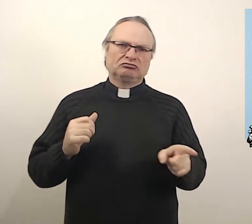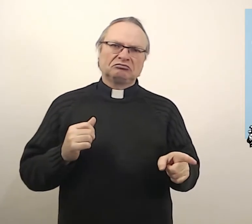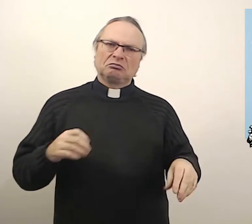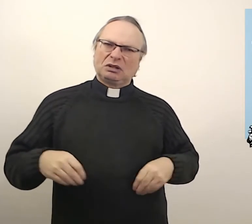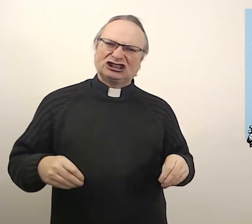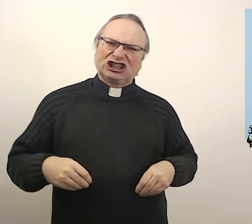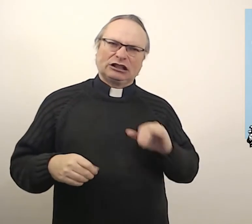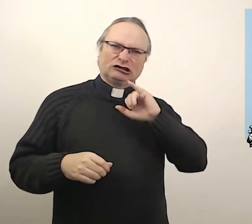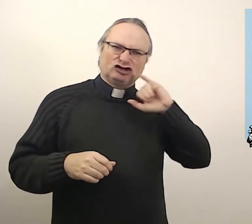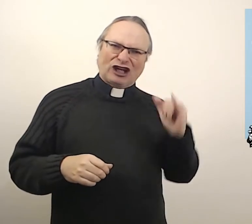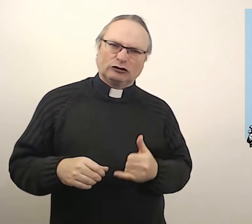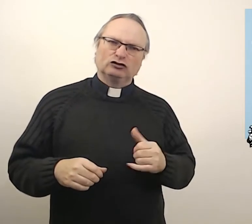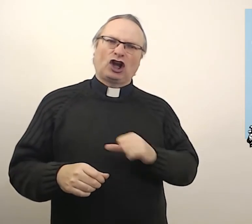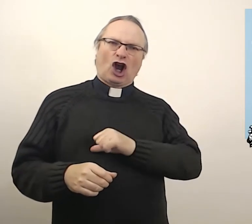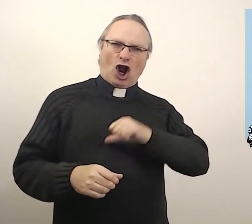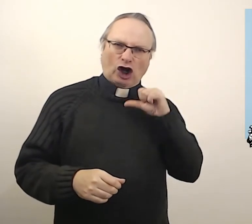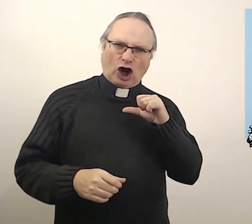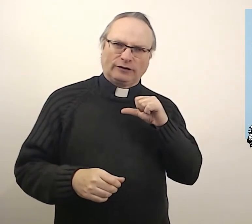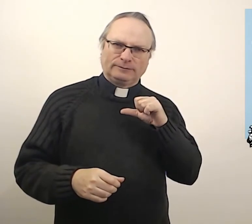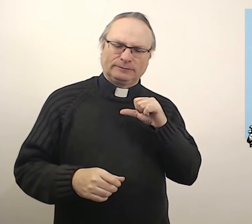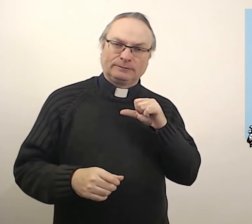(péchés, jalousie, orgueil)